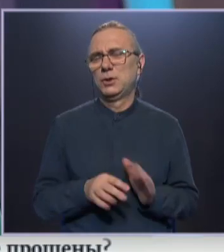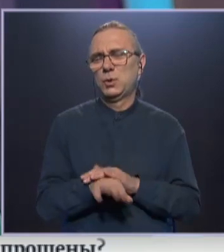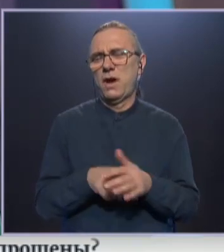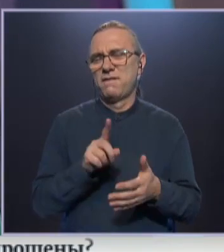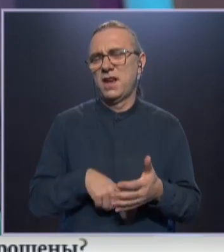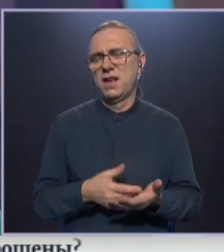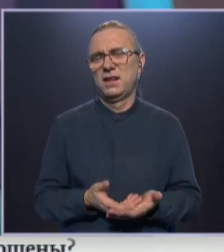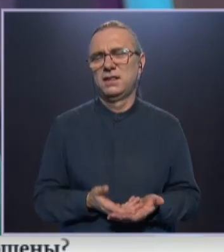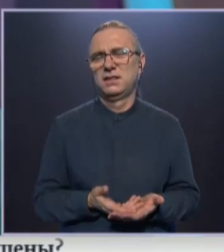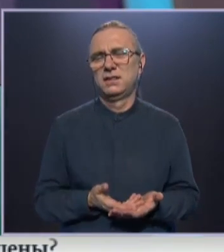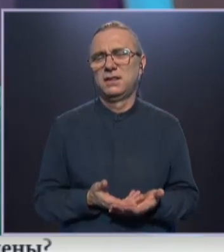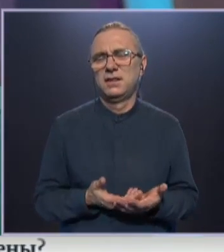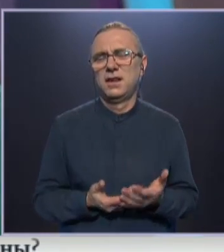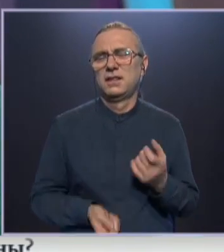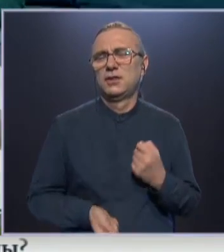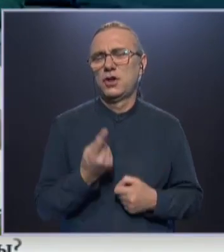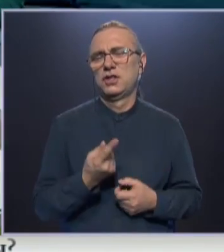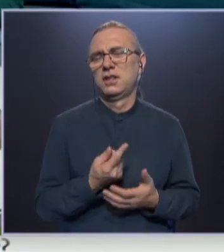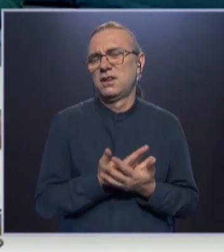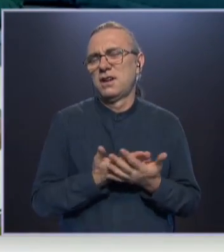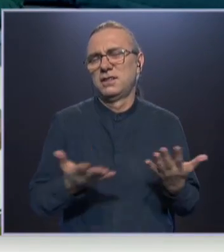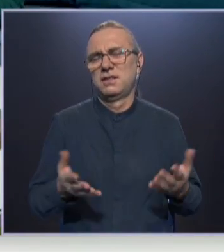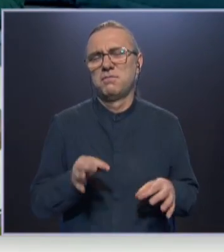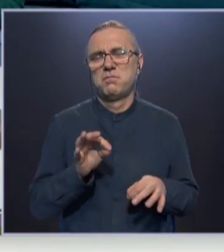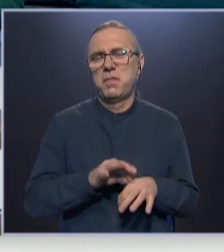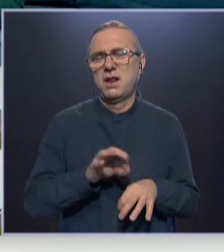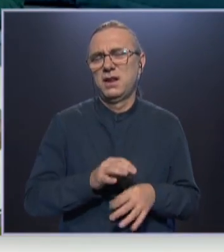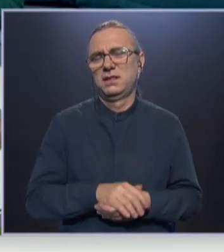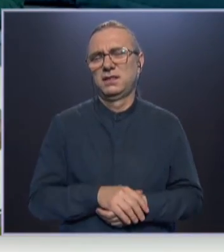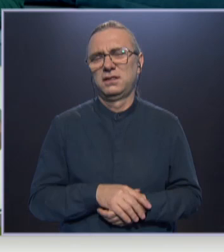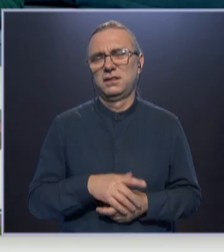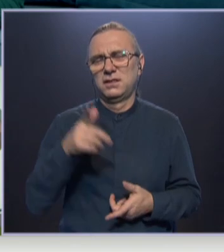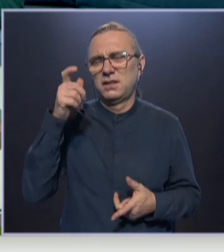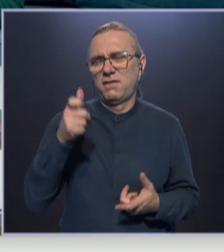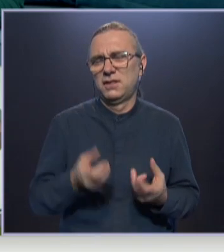многообразных и болезненных дьявольских шуток совершающихся